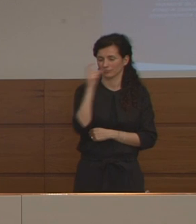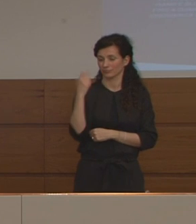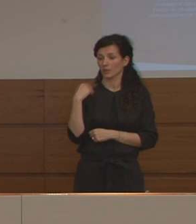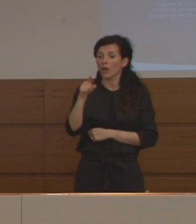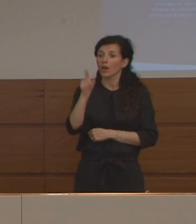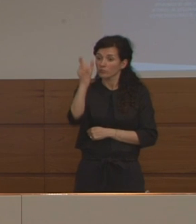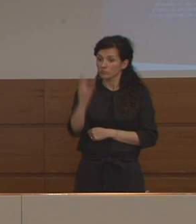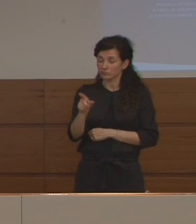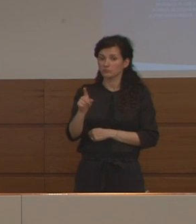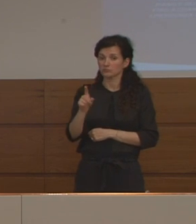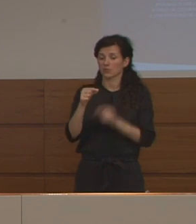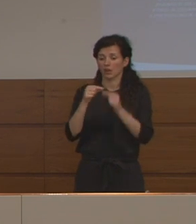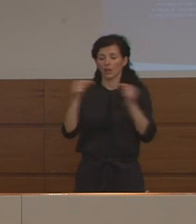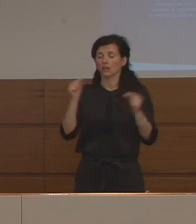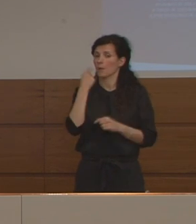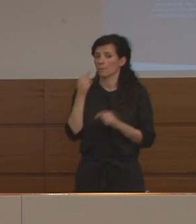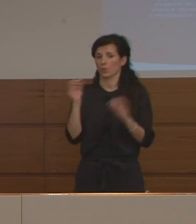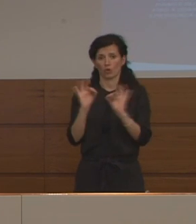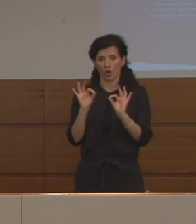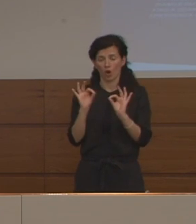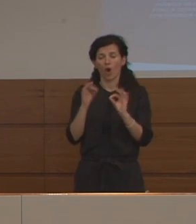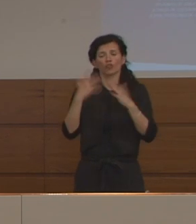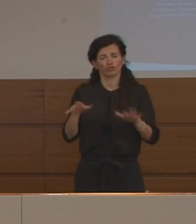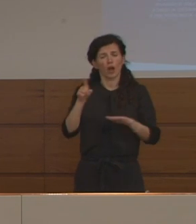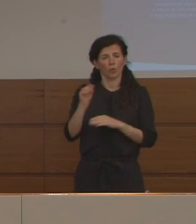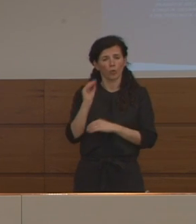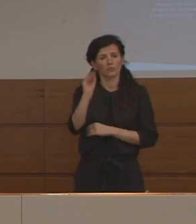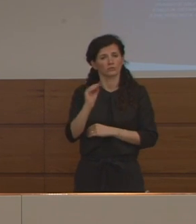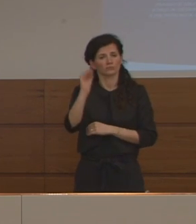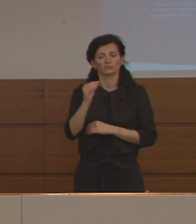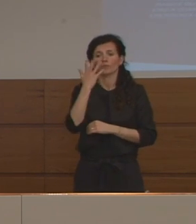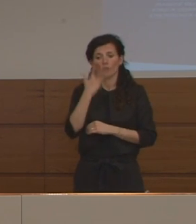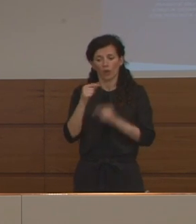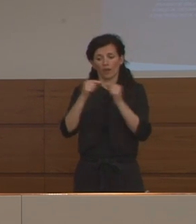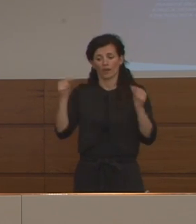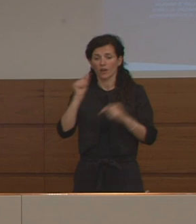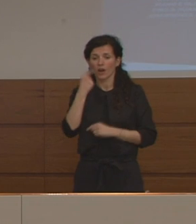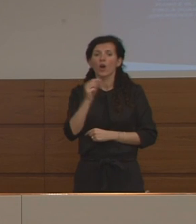tampone, pur avendolo richiesto. Oppure il caso del signor Gennaro Leardi che ha